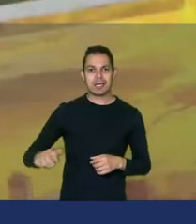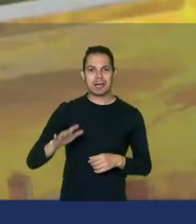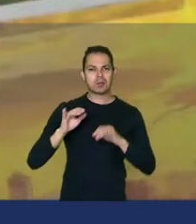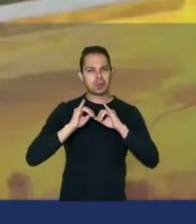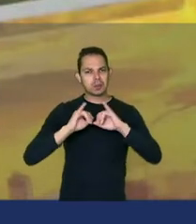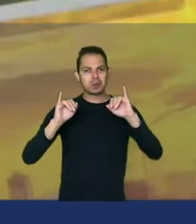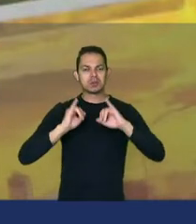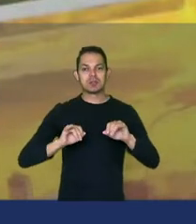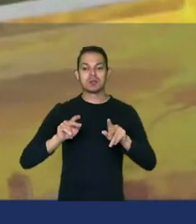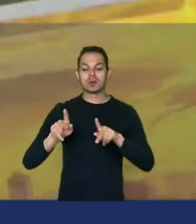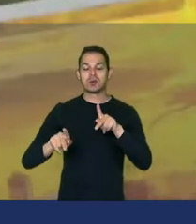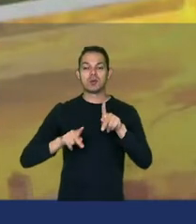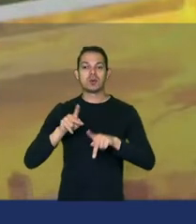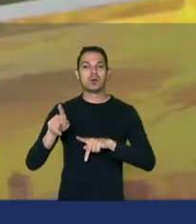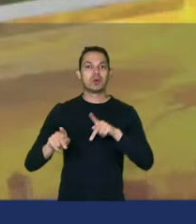COMBUSTÍVEIS, O POVO VAI DIMINUINDO O SEU PODER